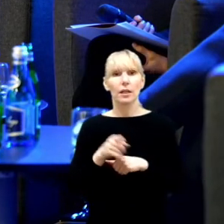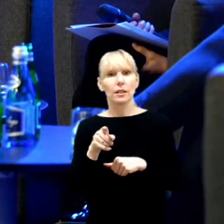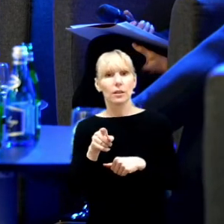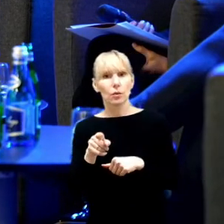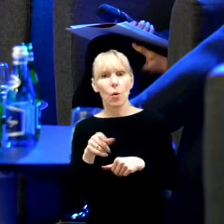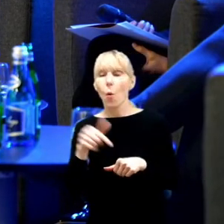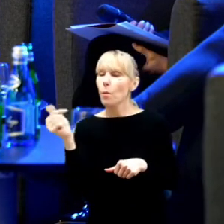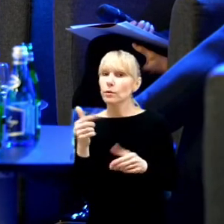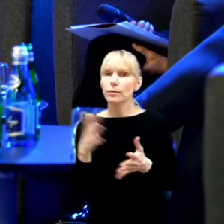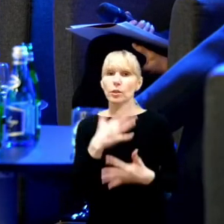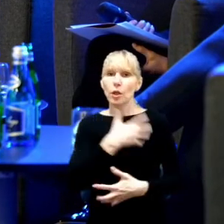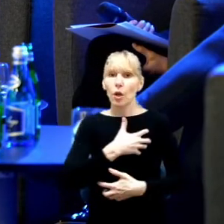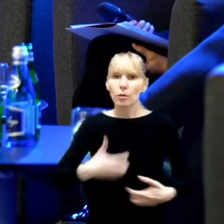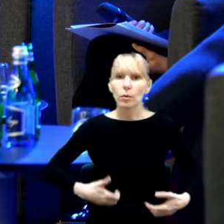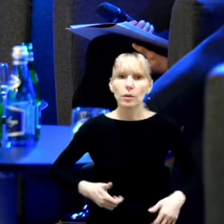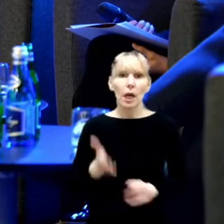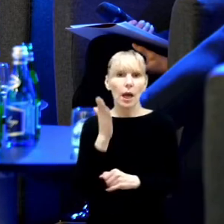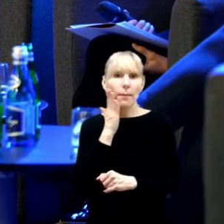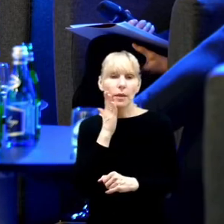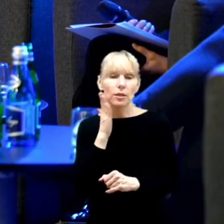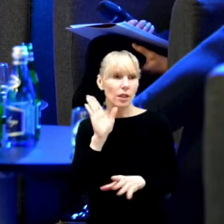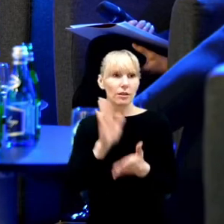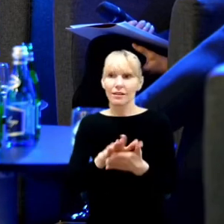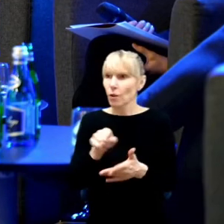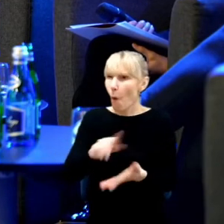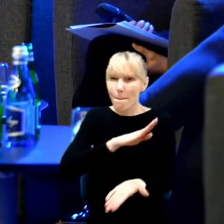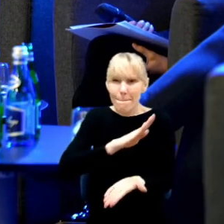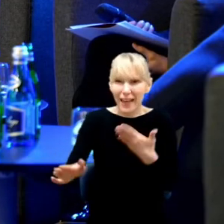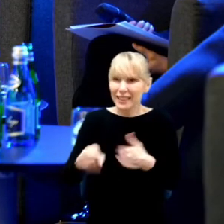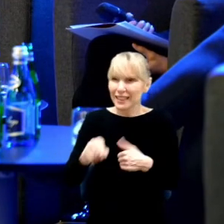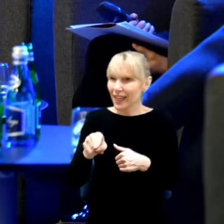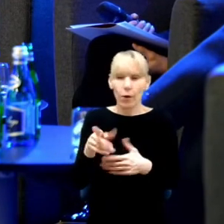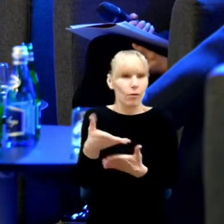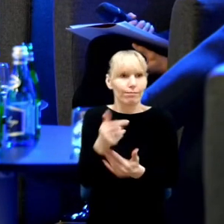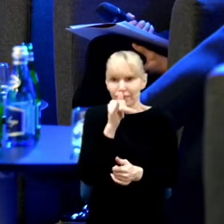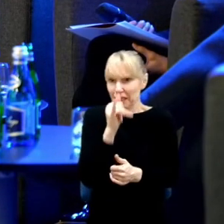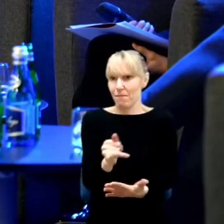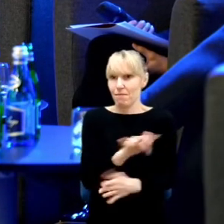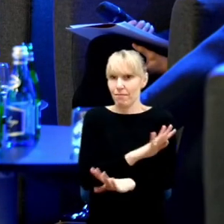W związku z tym w tym momencie ci, którzy zauważą te przesunięcia,